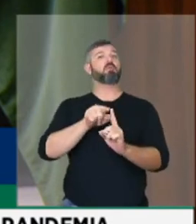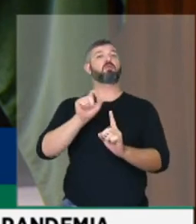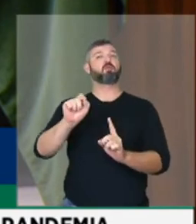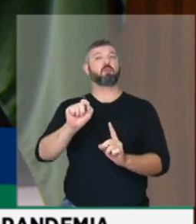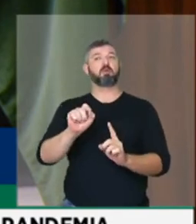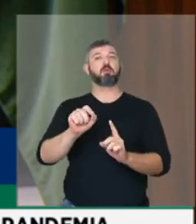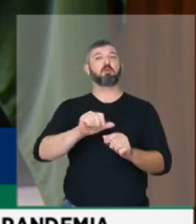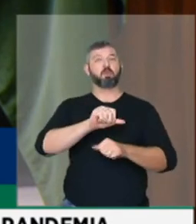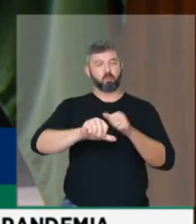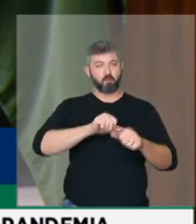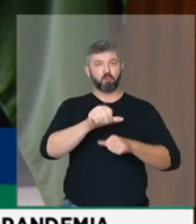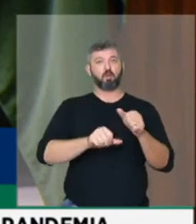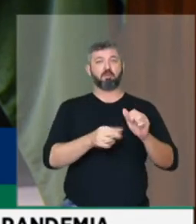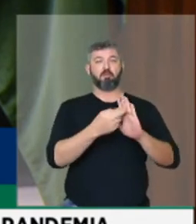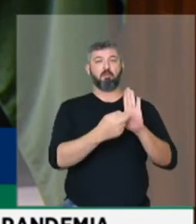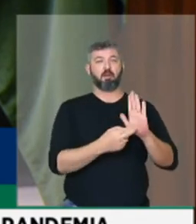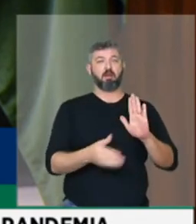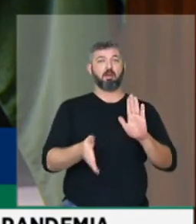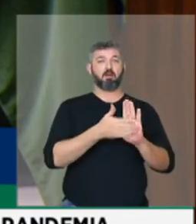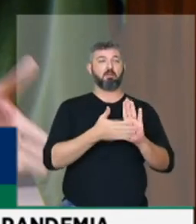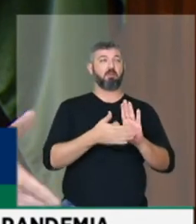QUE VISE REEDITAR OS TERMOS DAQUELA MEDIDA PROVISÓRIA EM FORMA DE PROJETO DE LEI COM